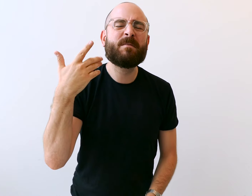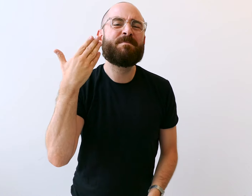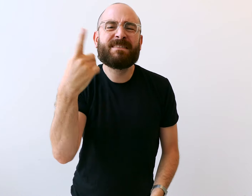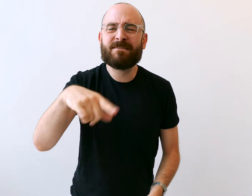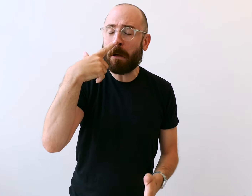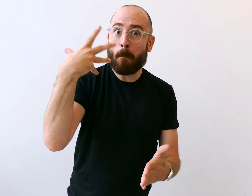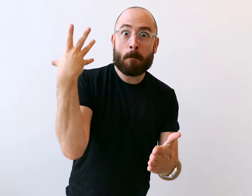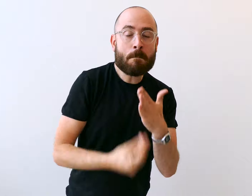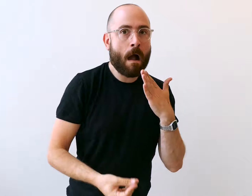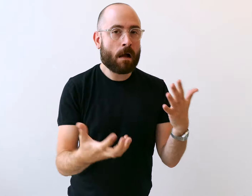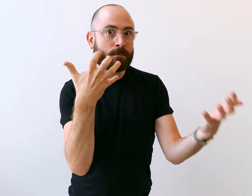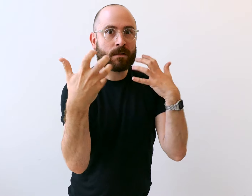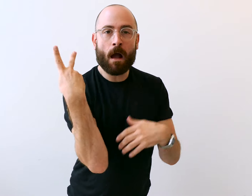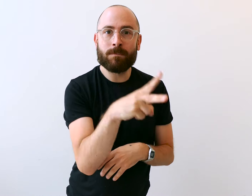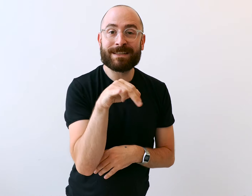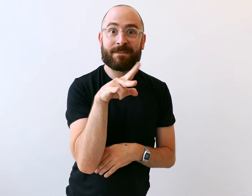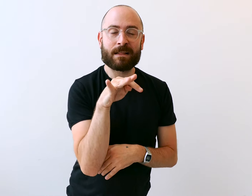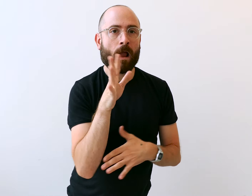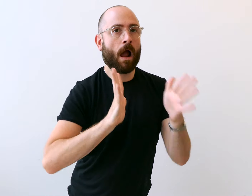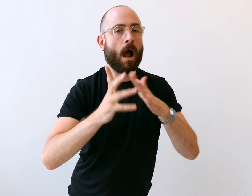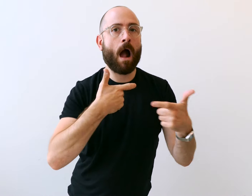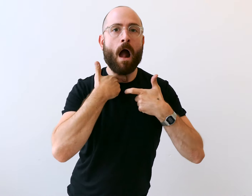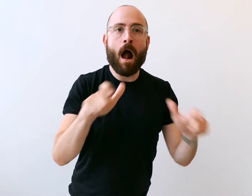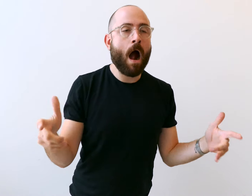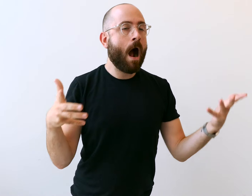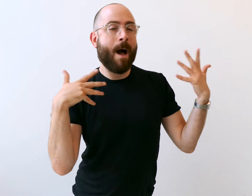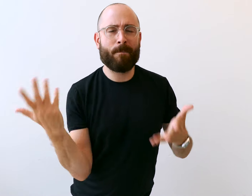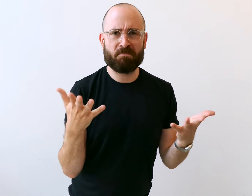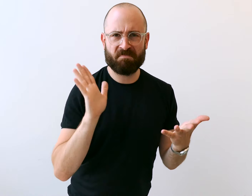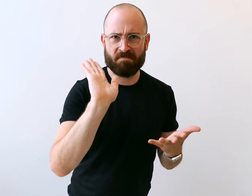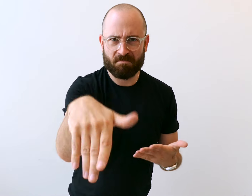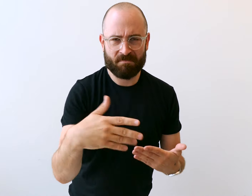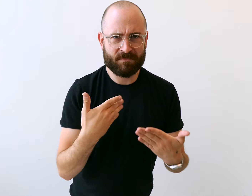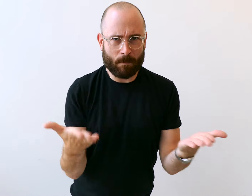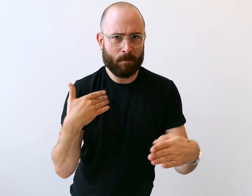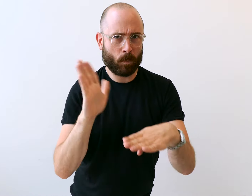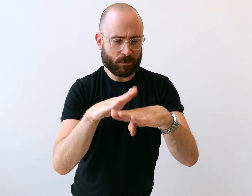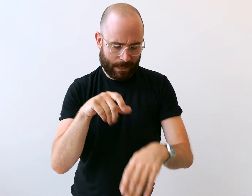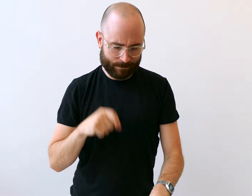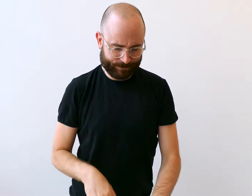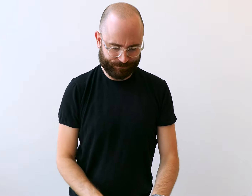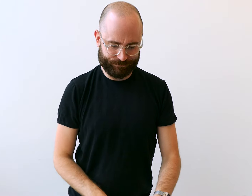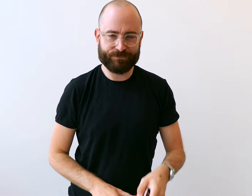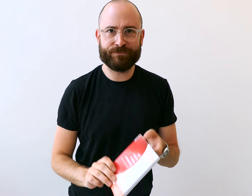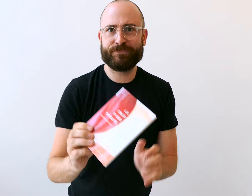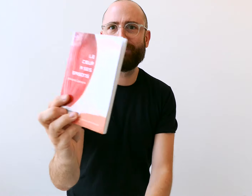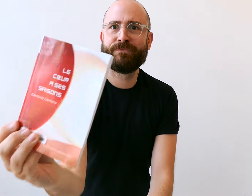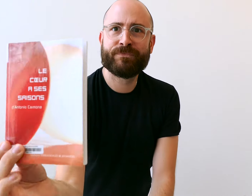Et si vous êtes en manque de spectacles d'IVT accessibles en LSF : Ne vous en faites pas : c'est simple, je vous conseille ce livre !